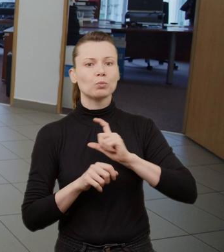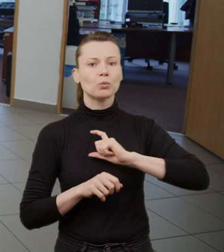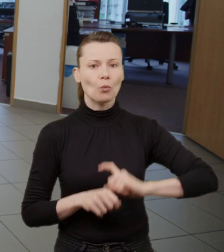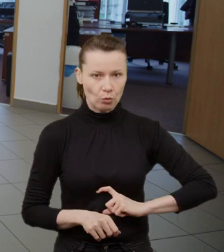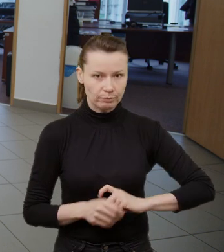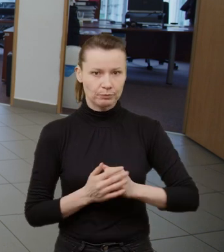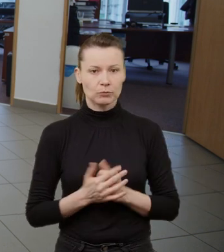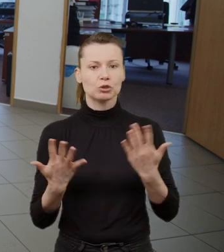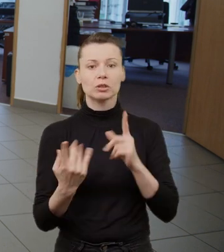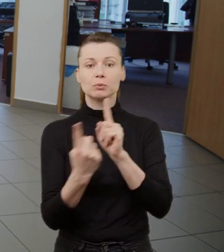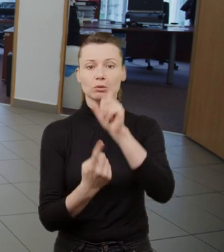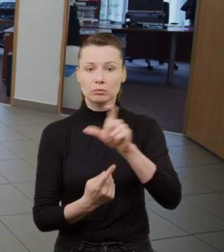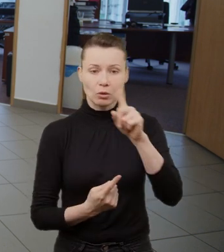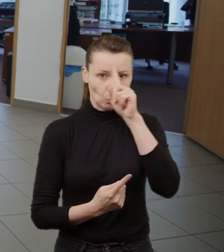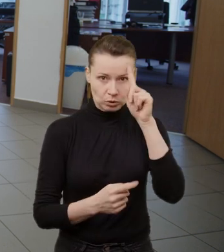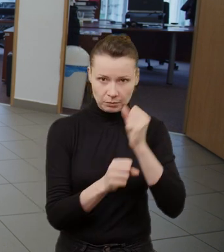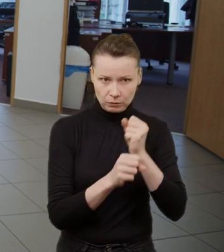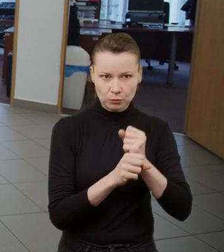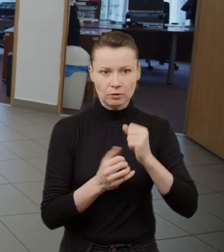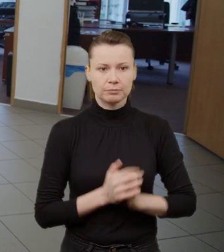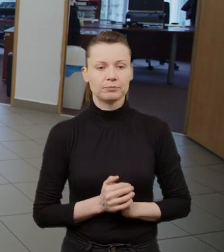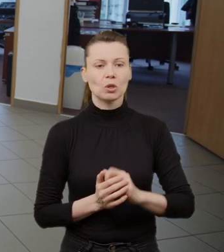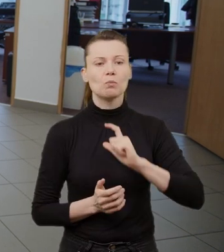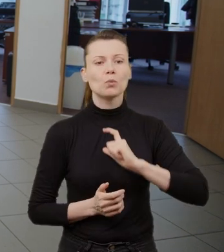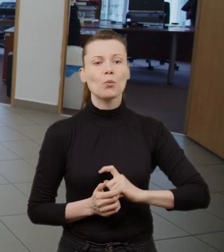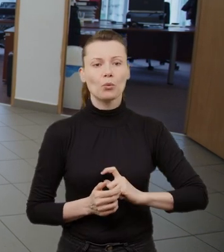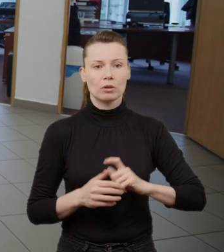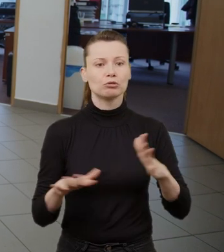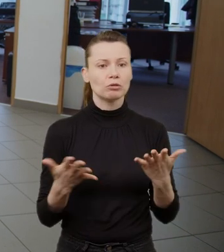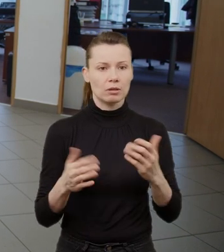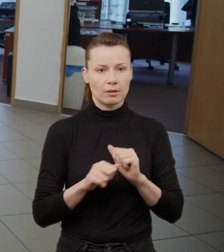gdzie spotkasz wszystkich pracowników i pracownice Dzielnicowego Domu Kultury „Węglin”.